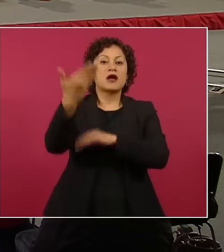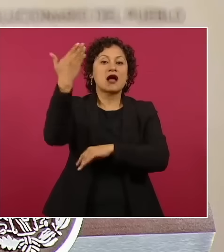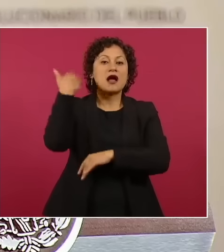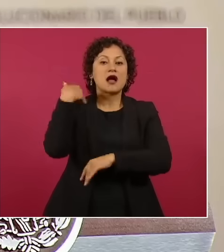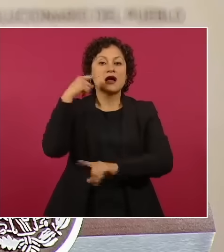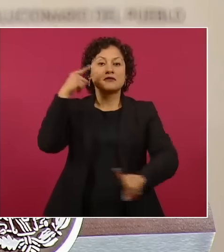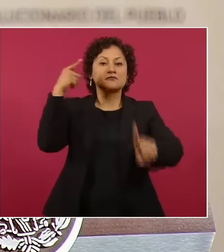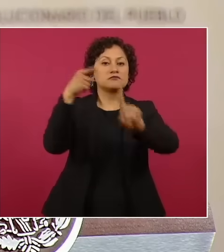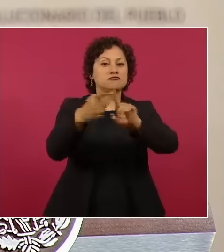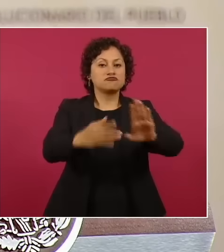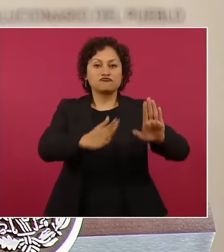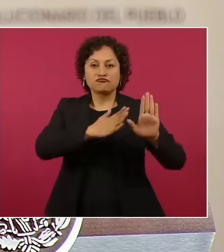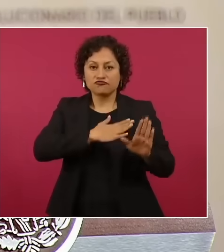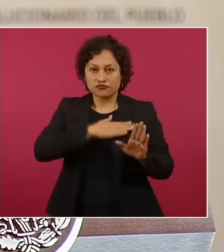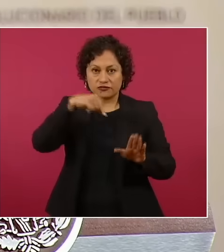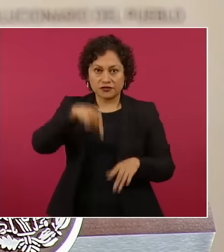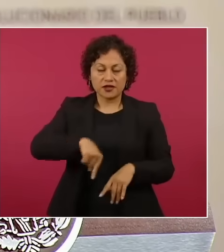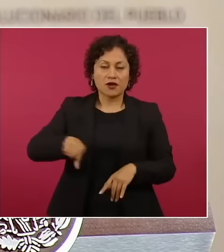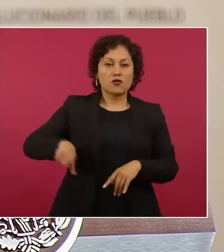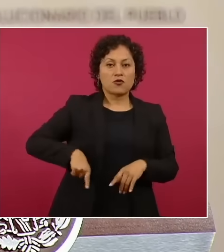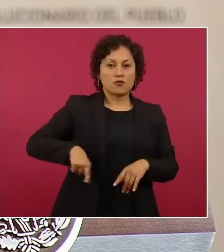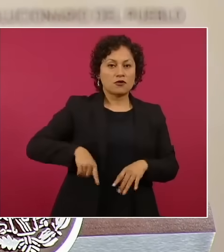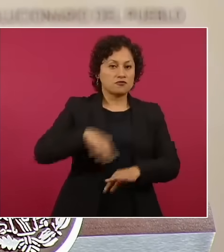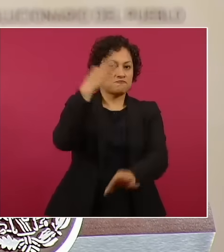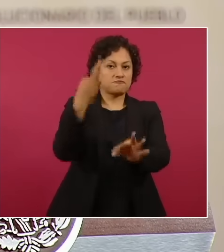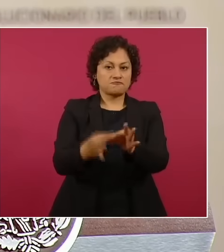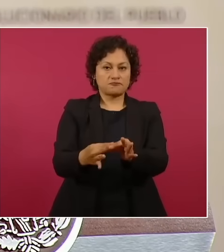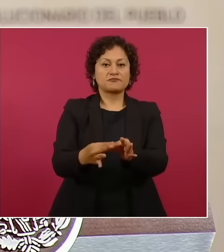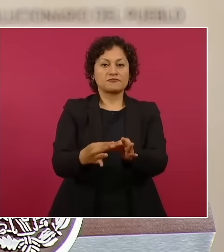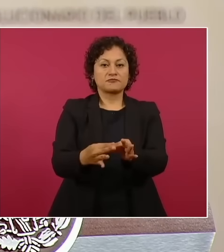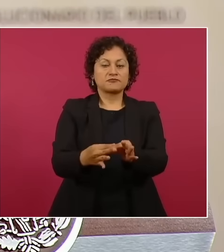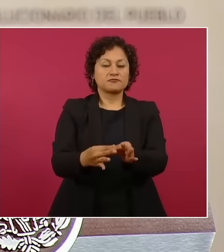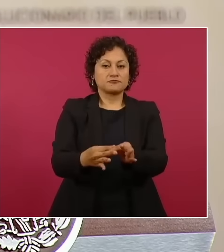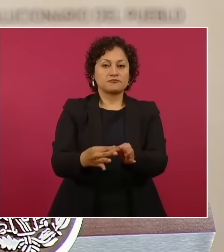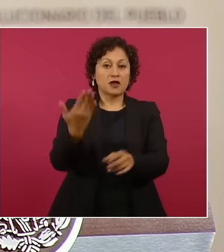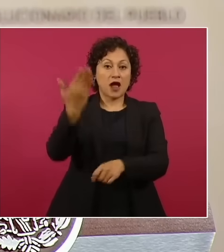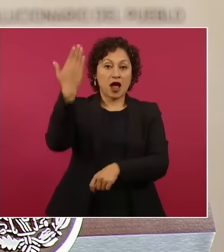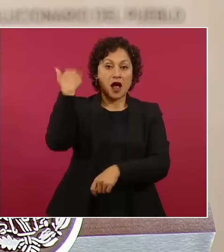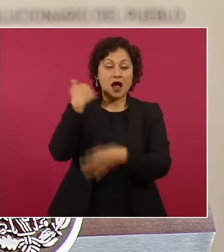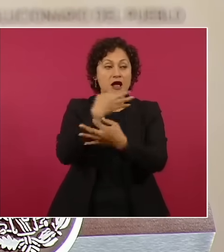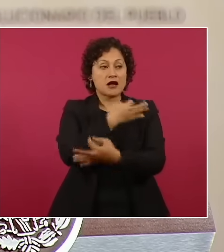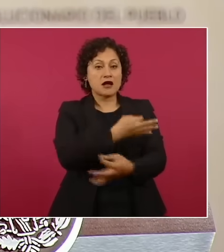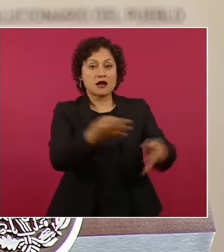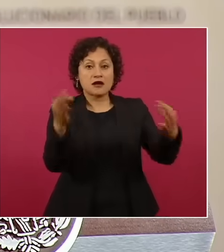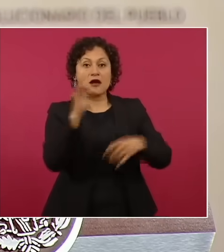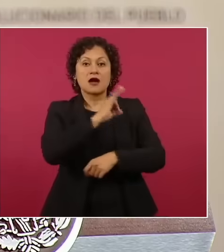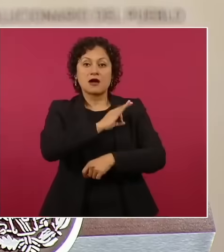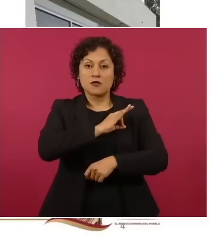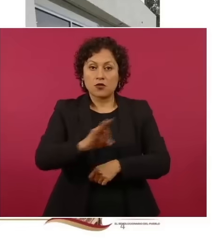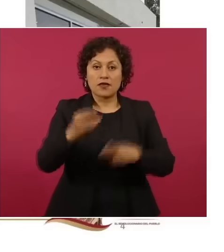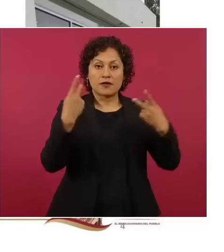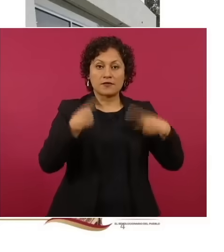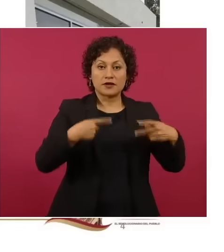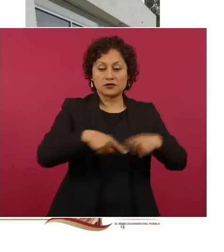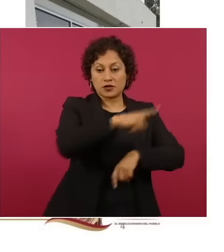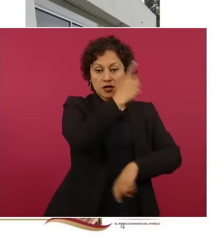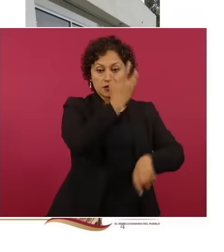administración de eh crear alternativas para que la gente reciba remesas y mantenga sus ahorros